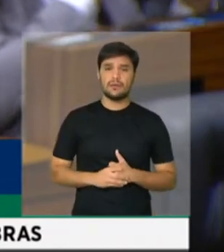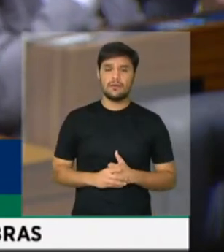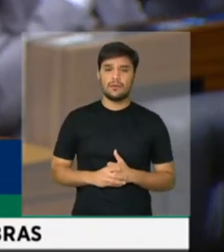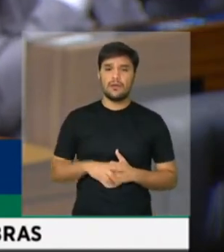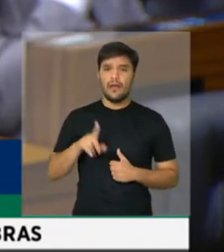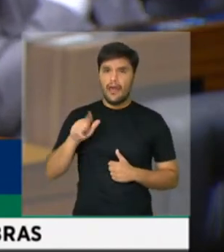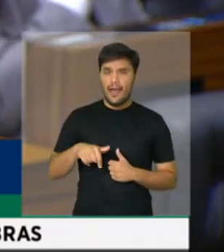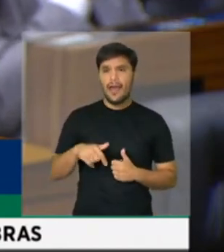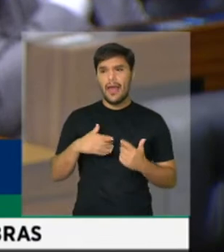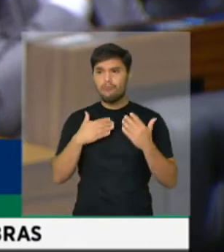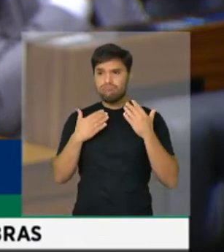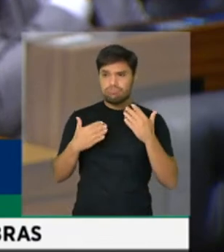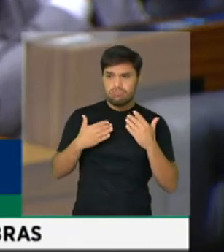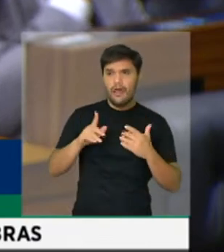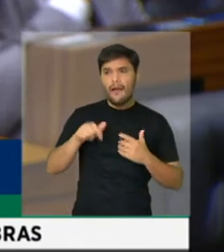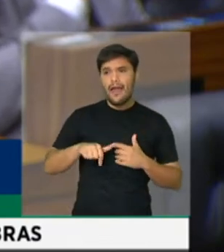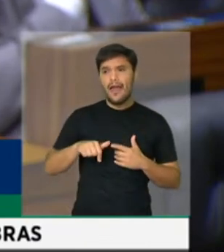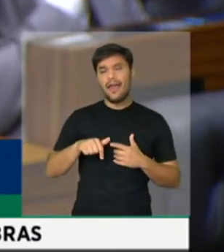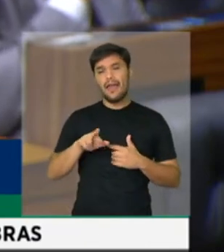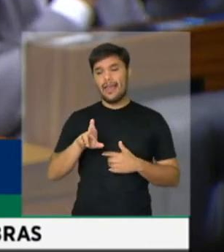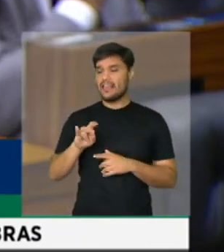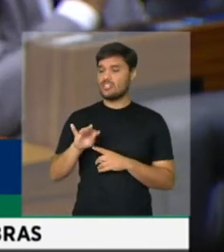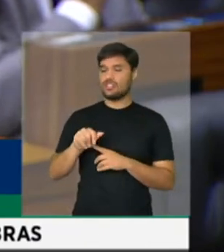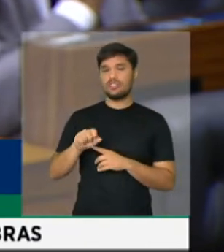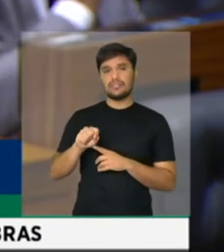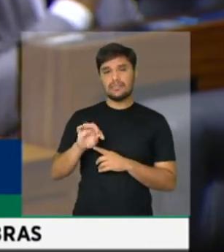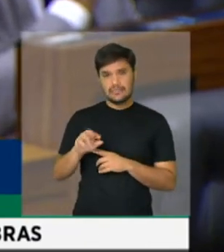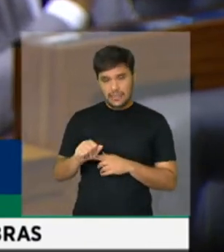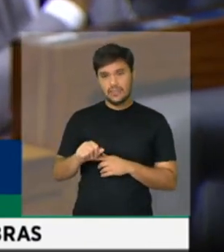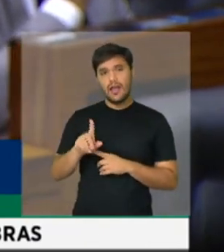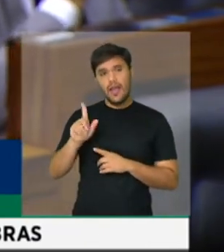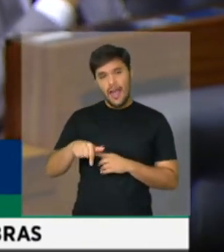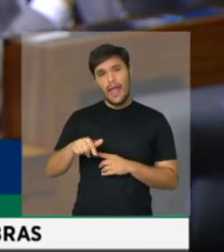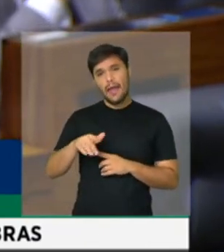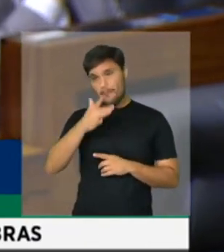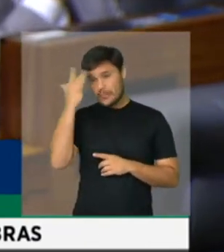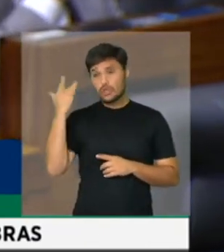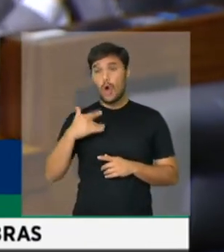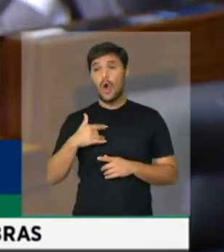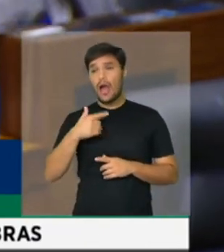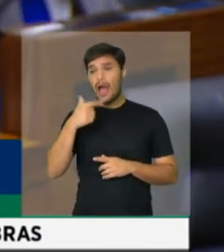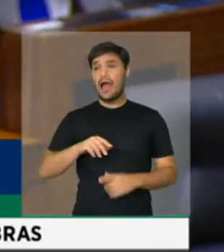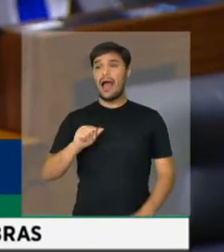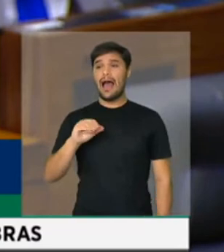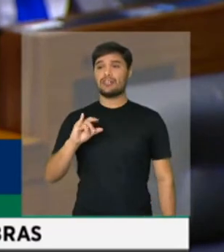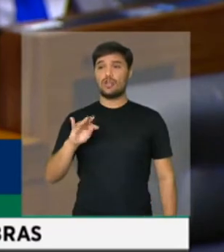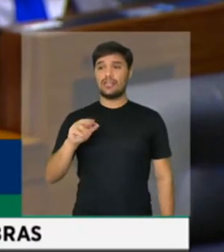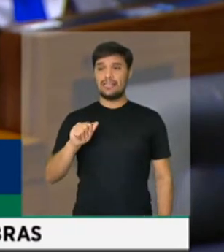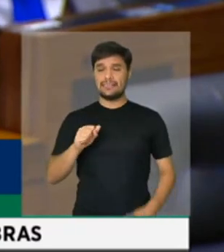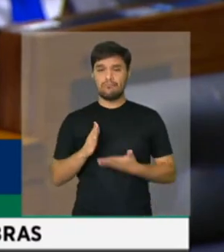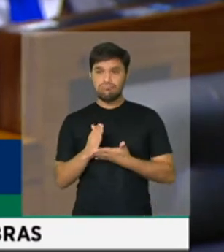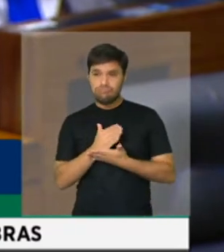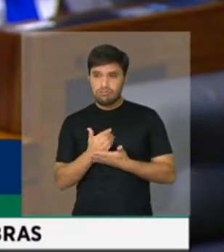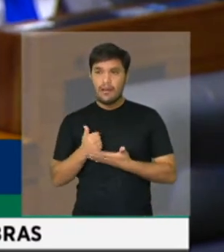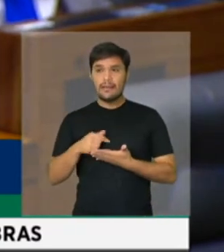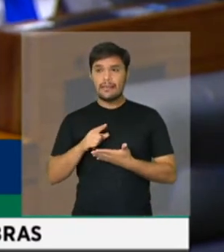LIGHT ERA PRIVADA, PRECISAVA INVESTIR, ESTATIZOU. DEPOIS PRIVATIZOU. E AGORA COM A ELETROBRAS EXTREMAMENTE